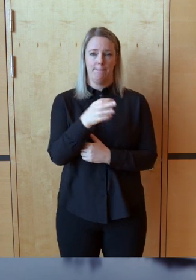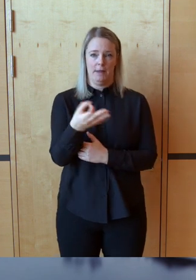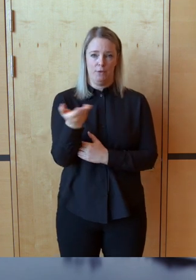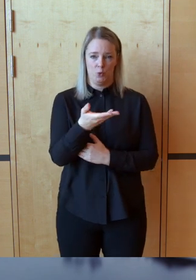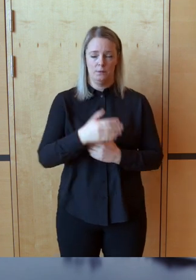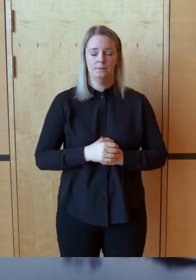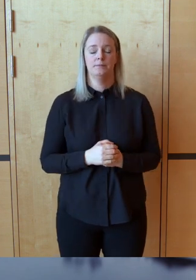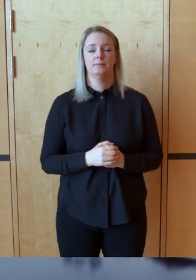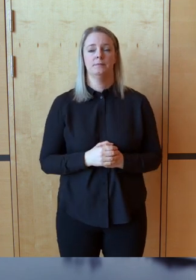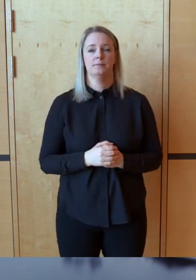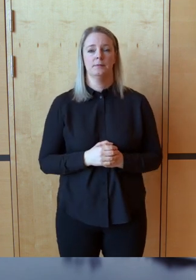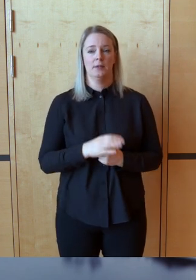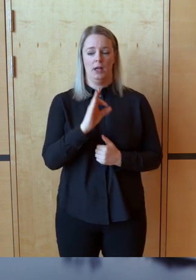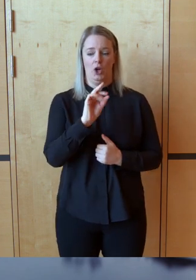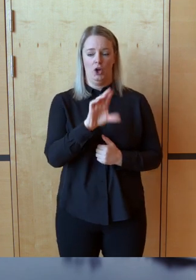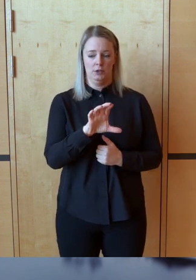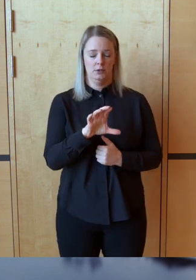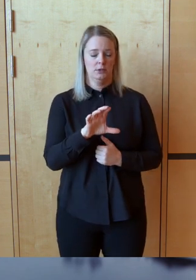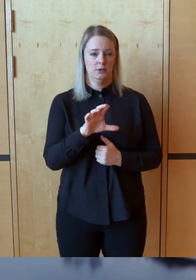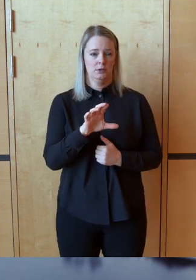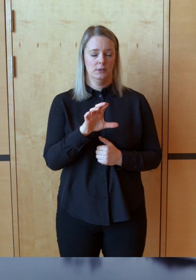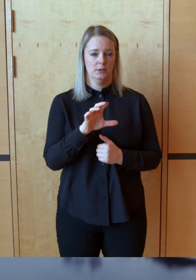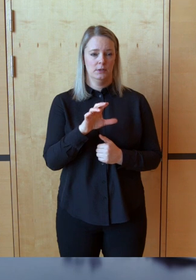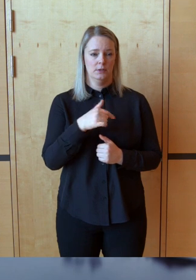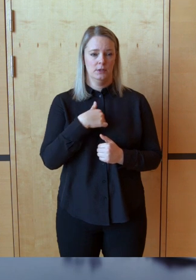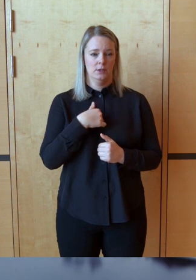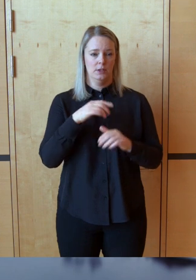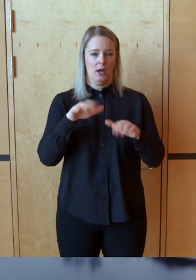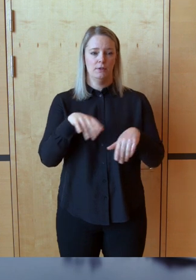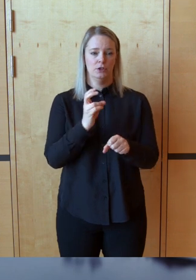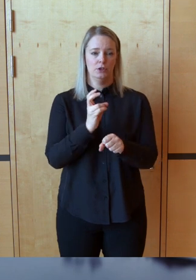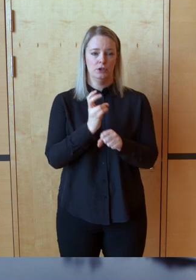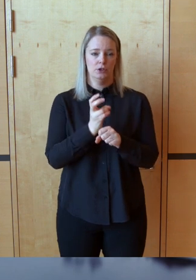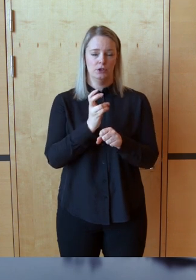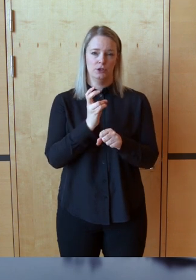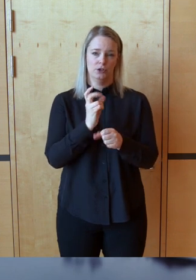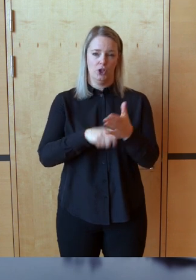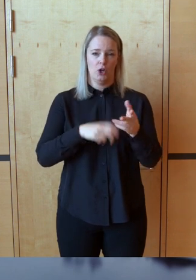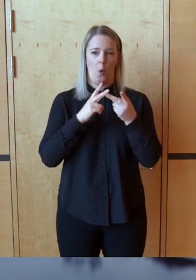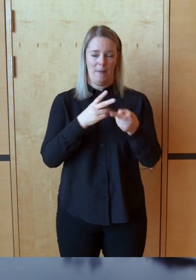Jag provar att starta om min bild verkar inte funka CSN